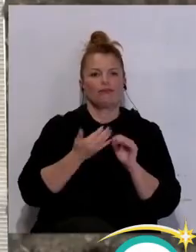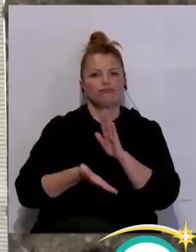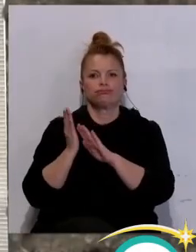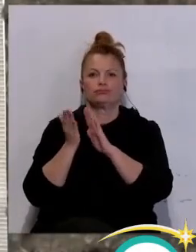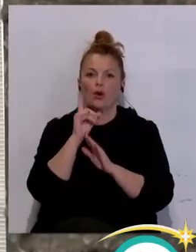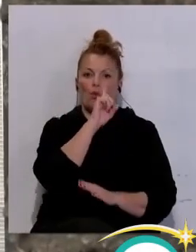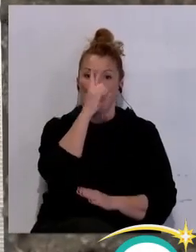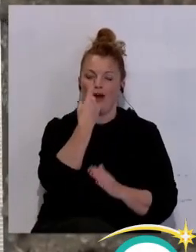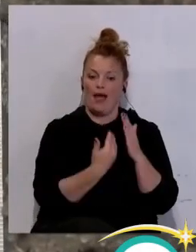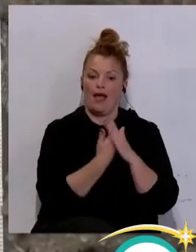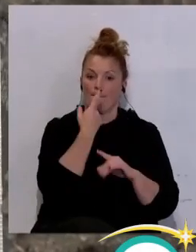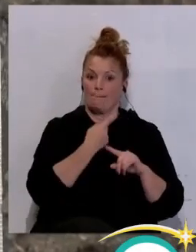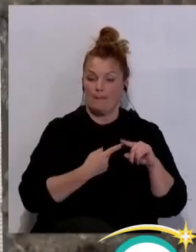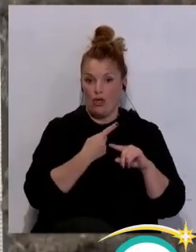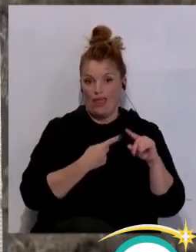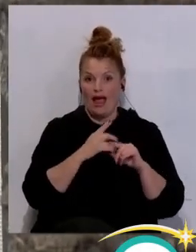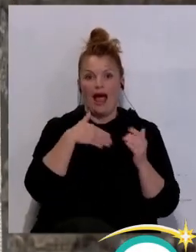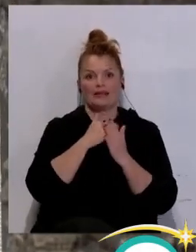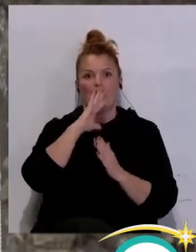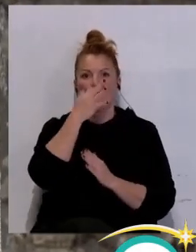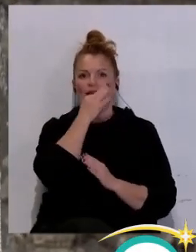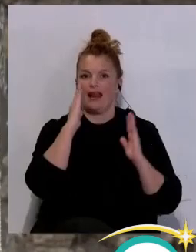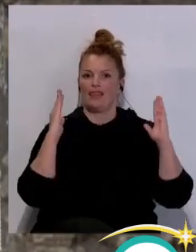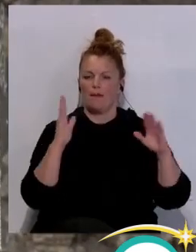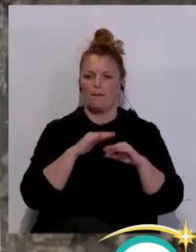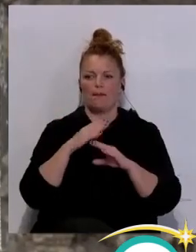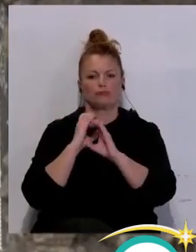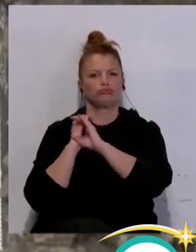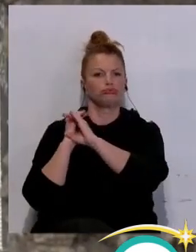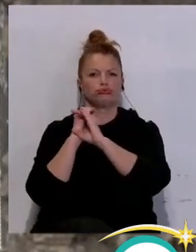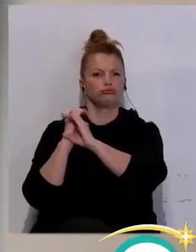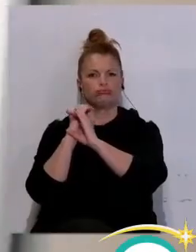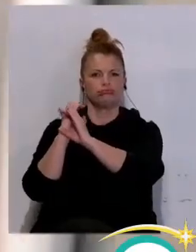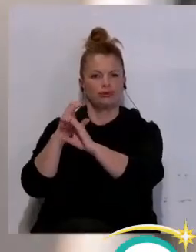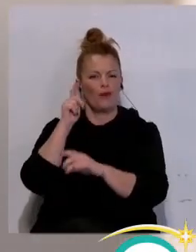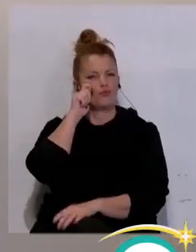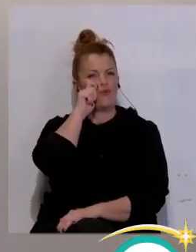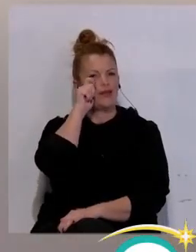del mediodía y las 5 de la tarde para realizar el recorrido habitual del autobús turístico gaditano